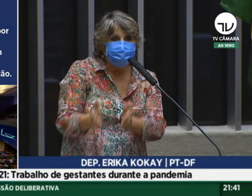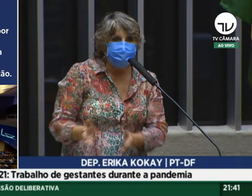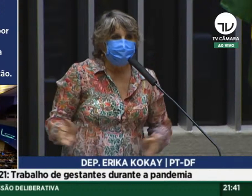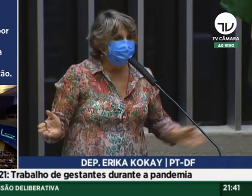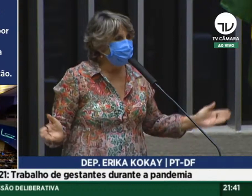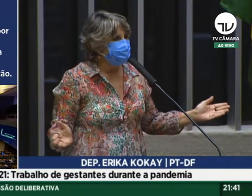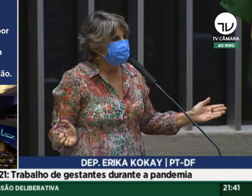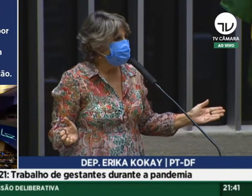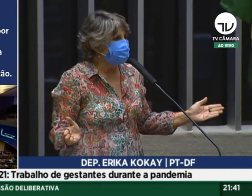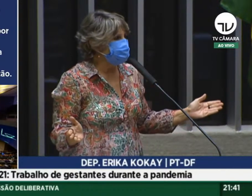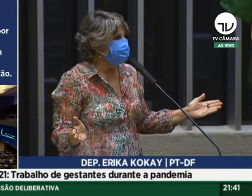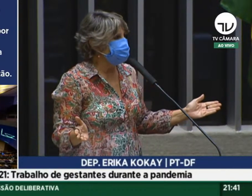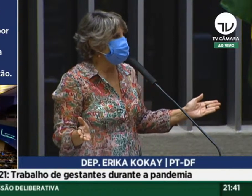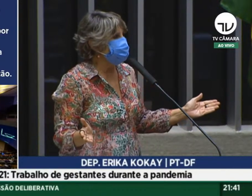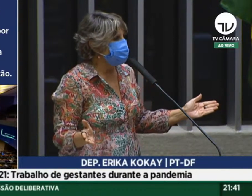CONTRA GRÁVIDA, ISSO É CRUEL, AQUI QUER SE